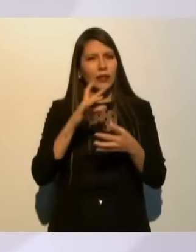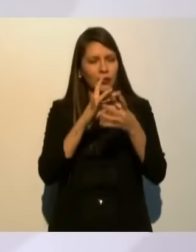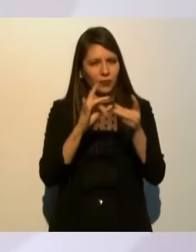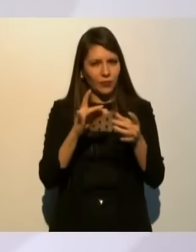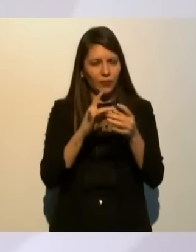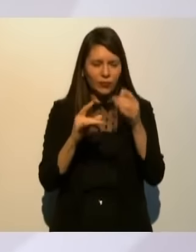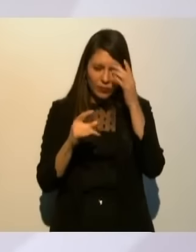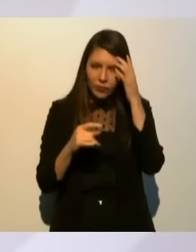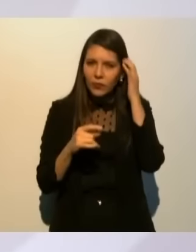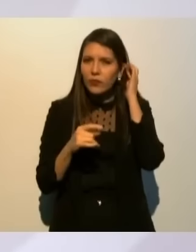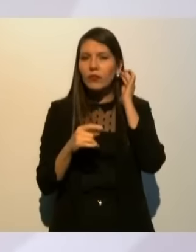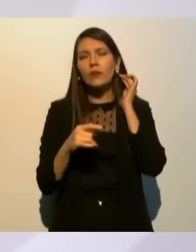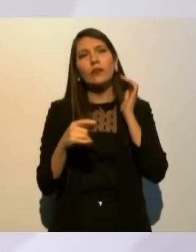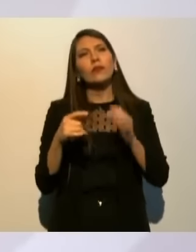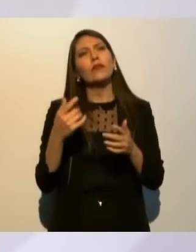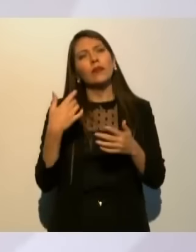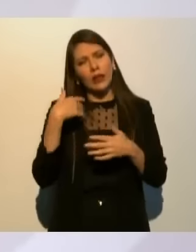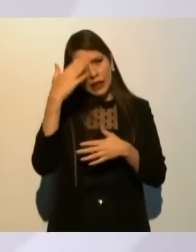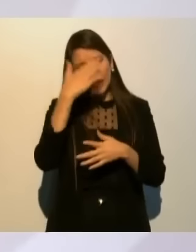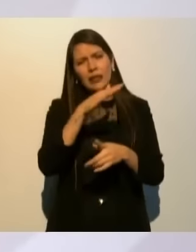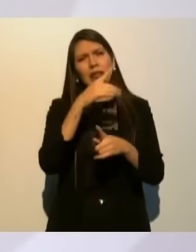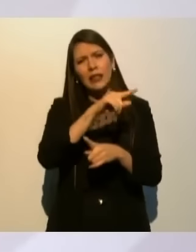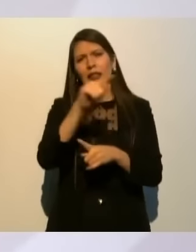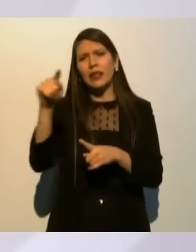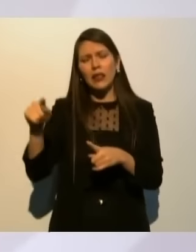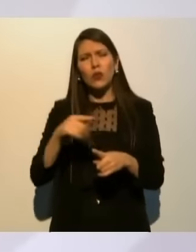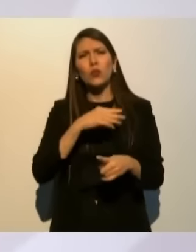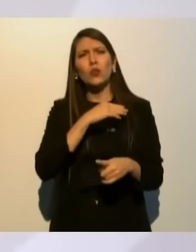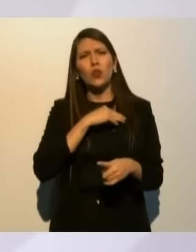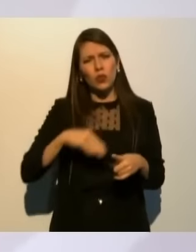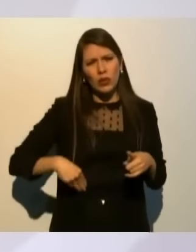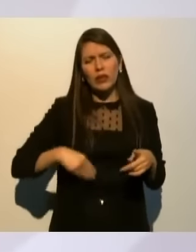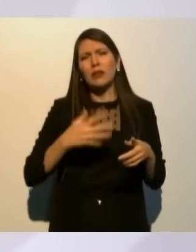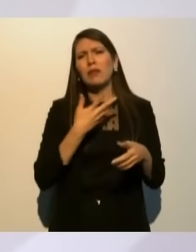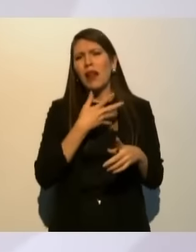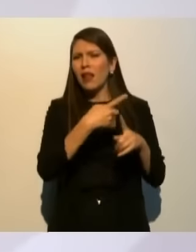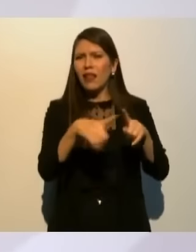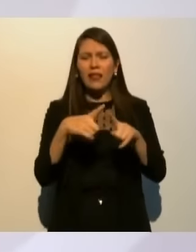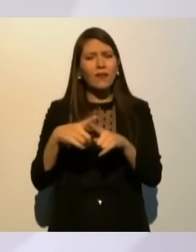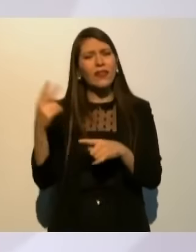necesidades en sus municipios y que muchas de ellas son muy importantes sabemos que el